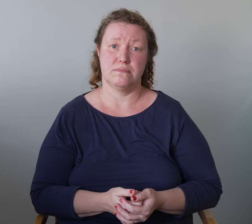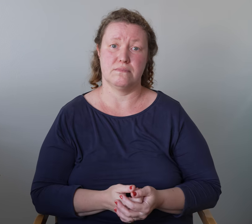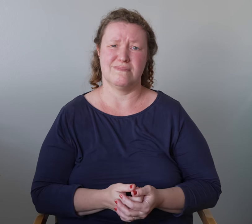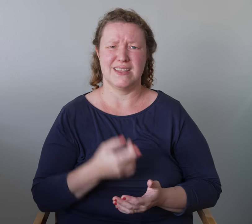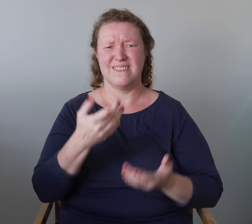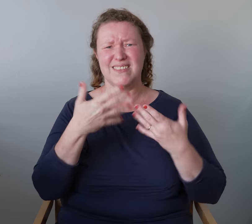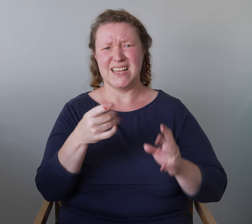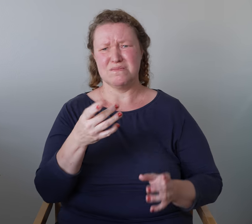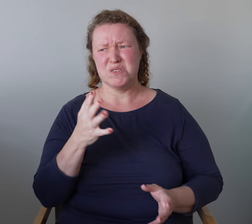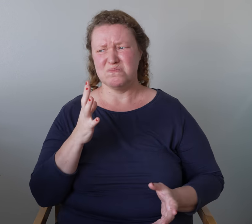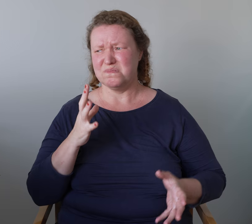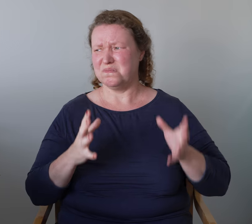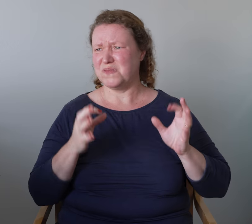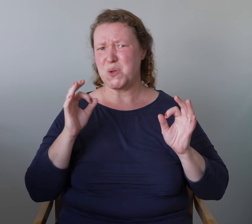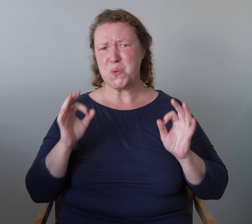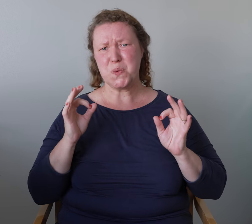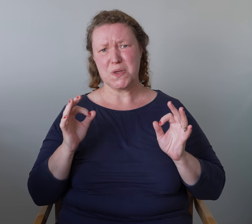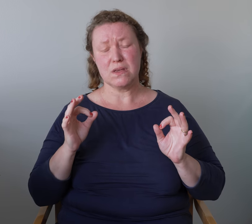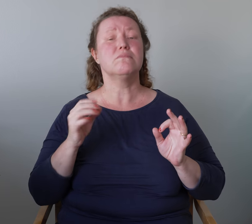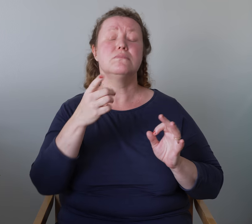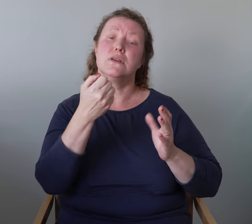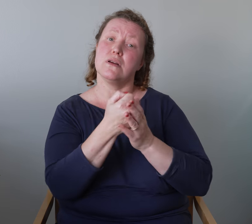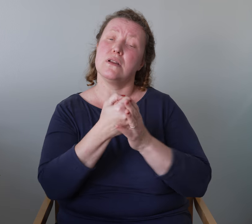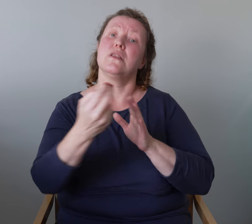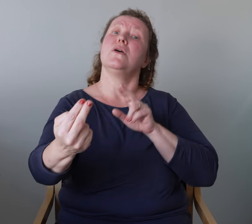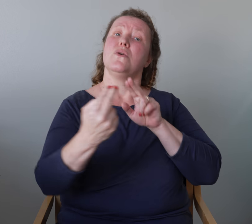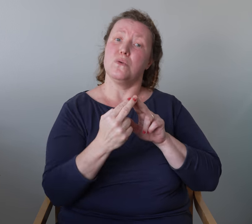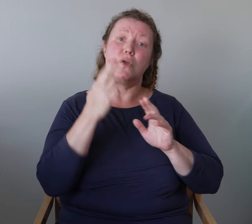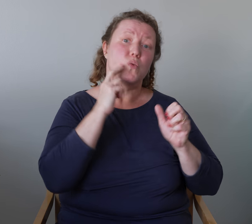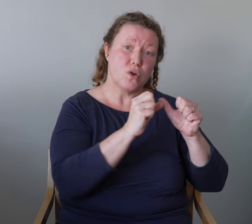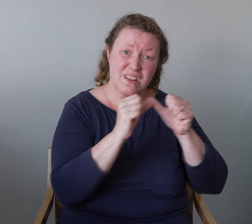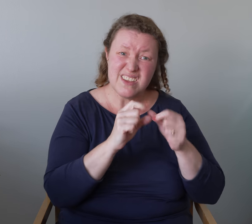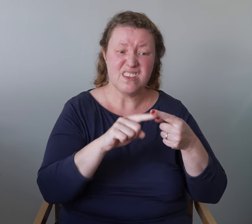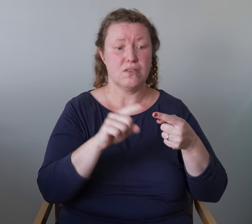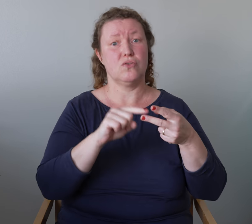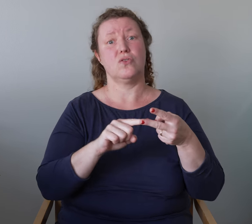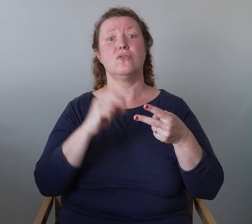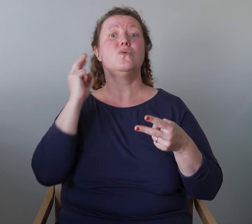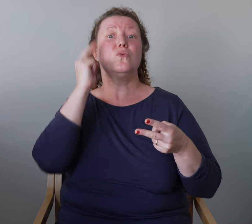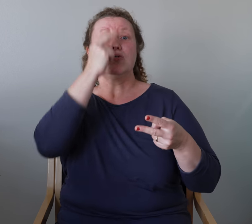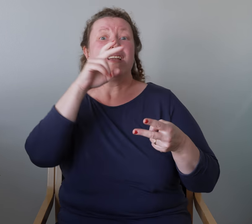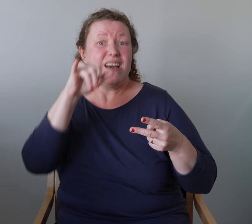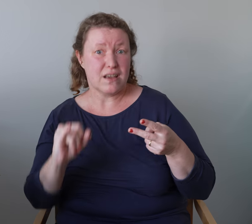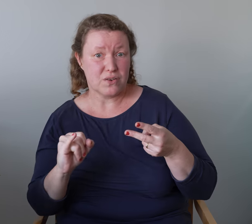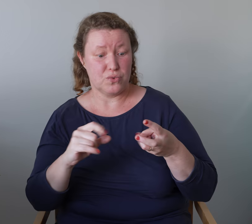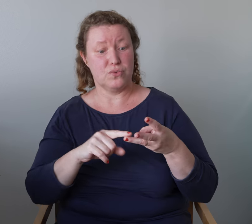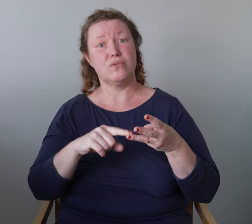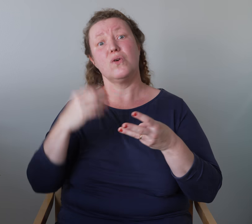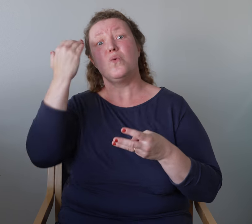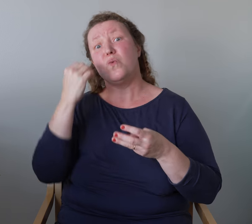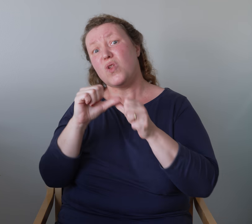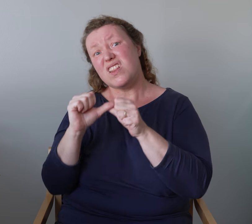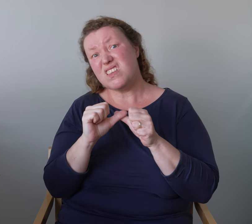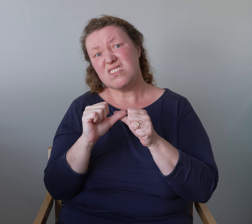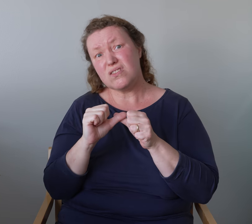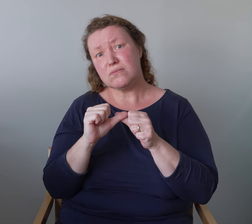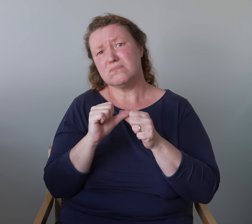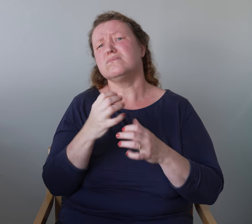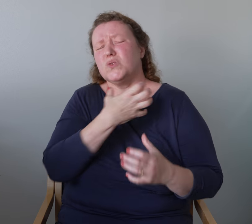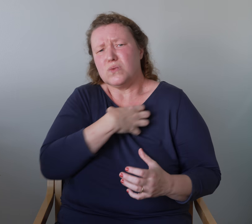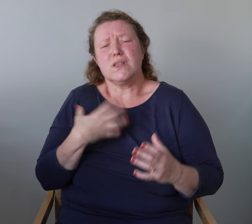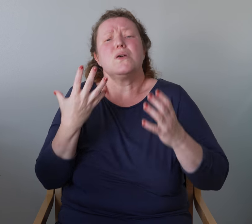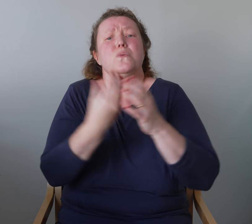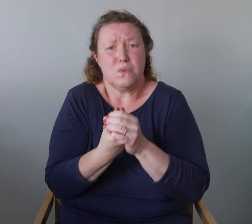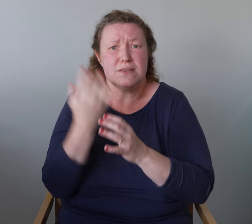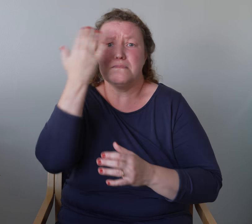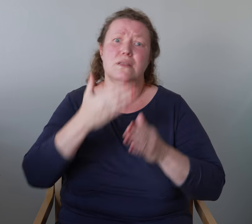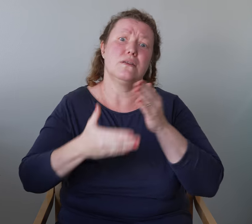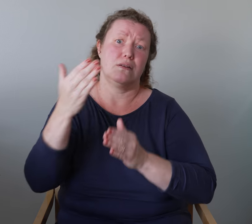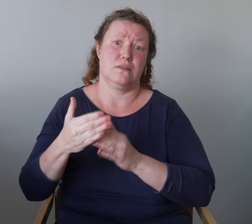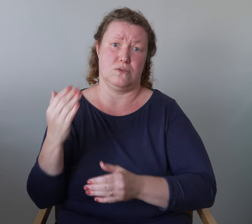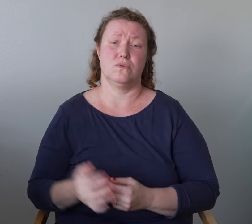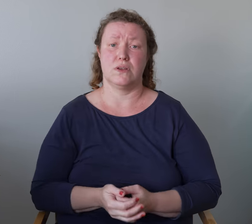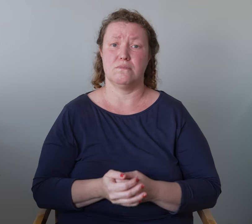Neuvoja saat muun muassa Kuurojen Liitosta, Kuuloliitosta tai Suomen Kuurosokeista.